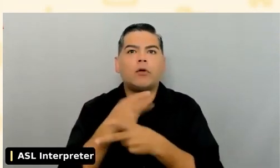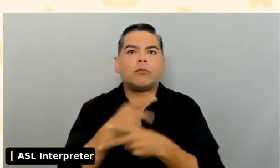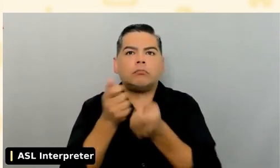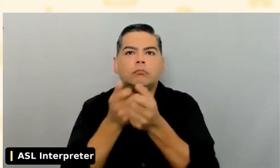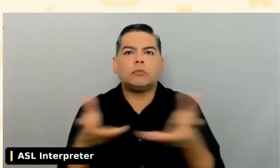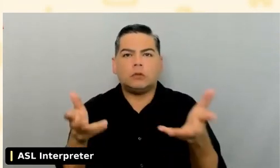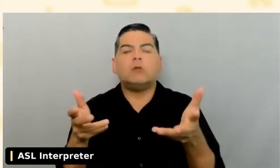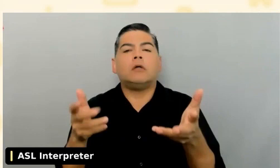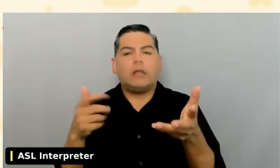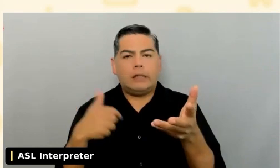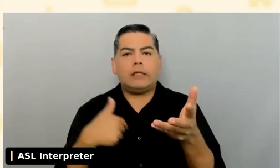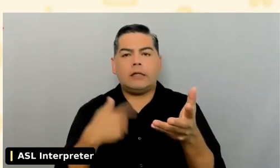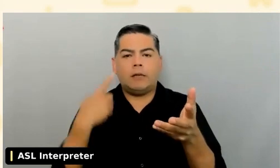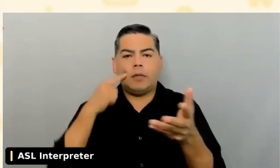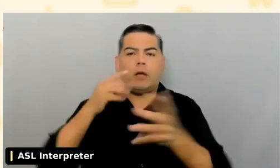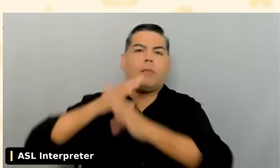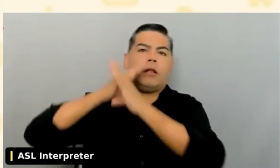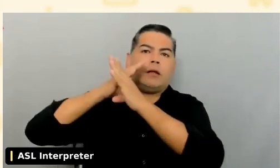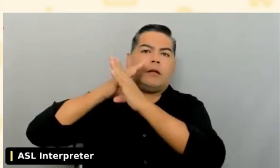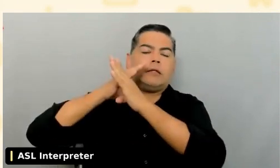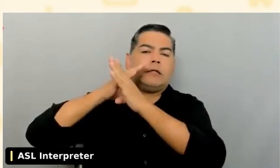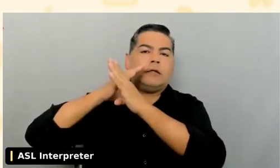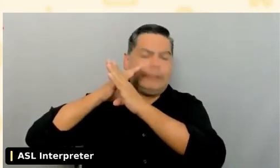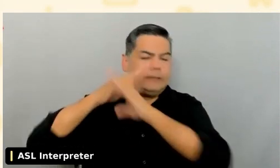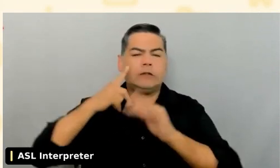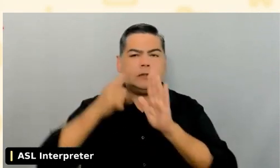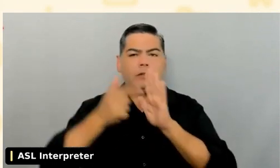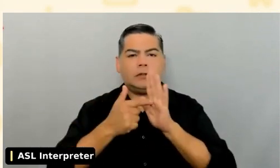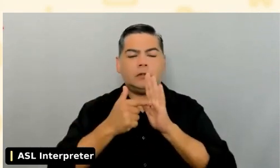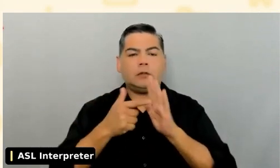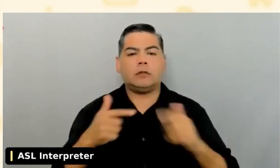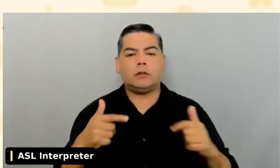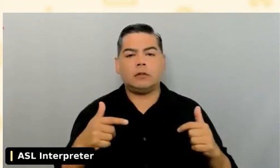no ser bloqueada. Es como cuando me forzan, la empresa dice que tengo